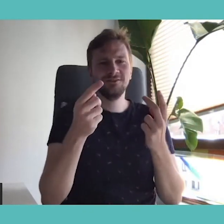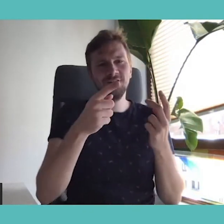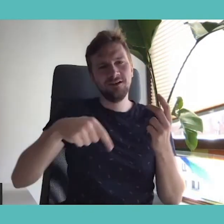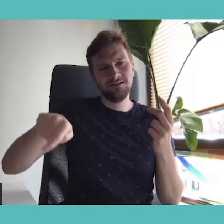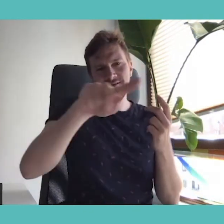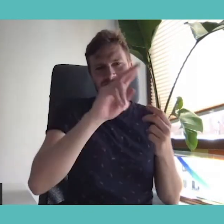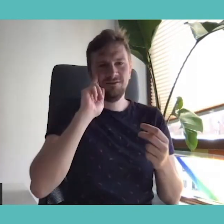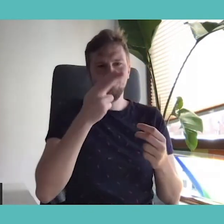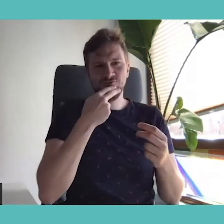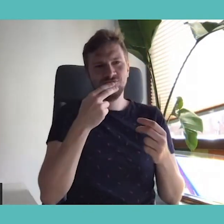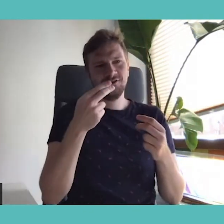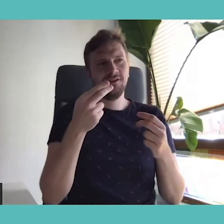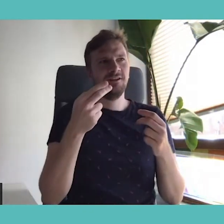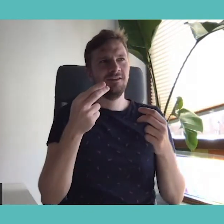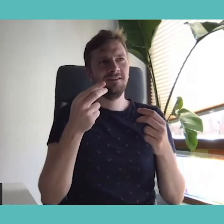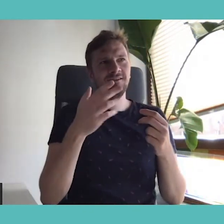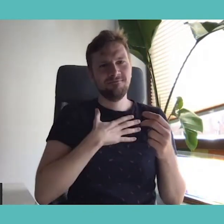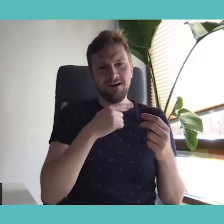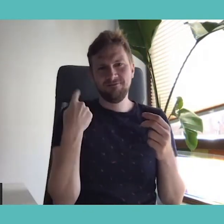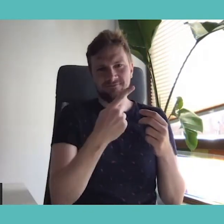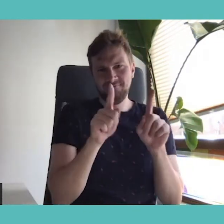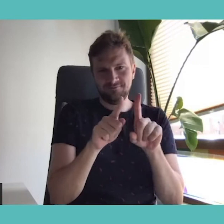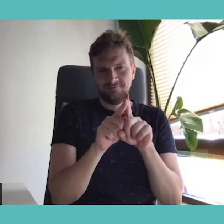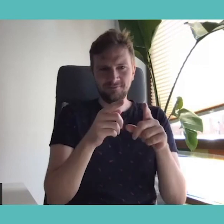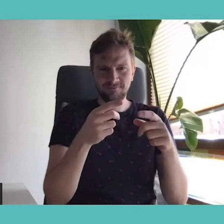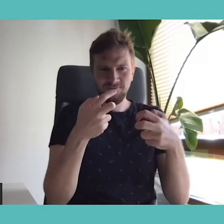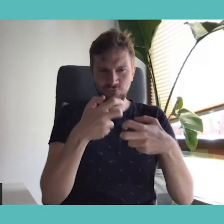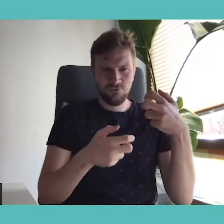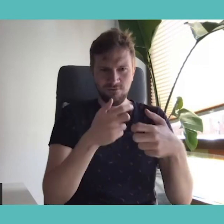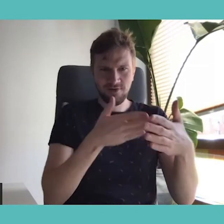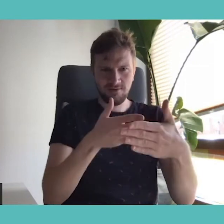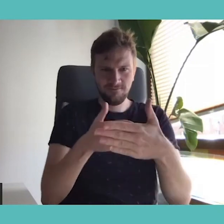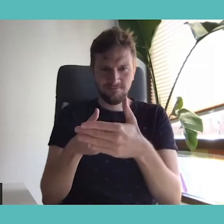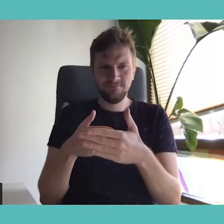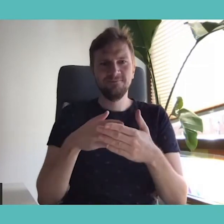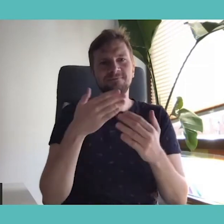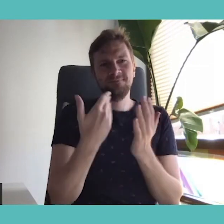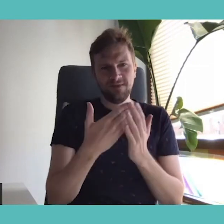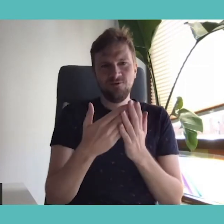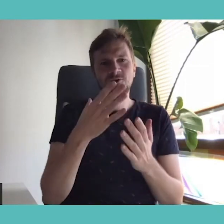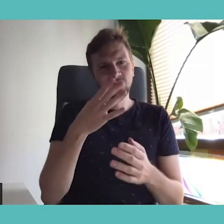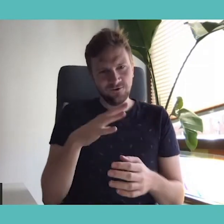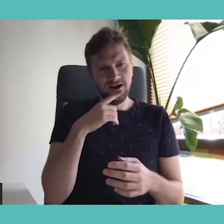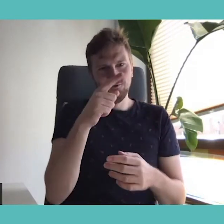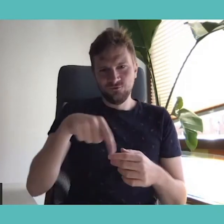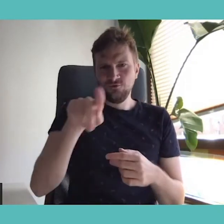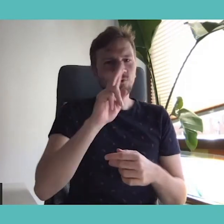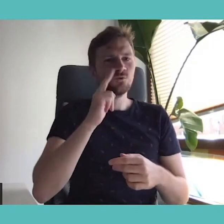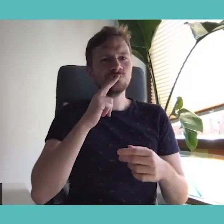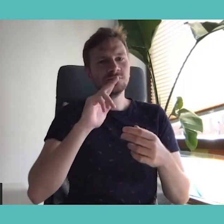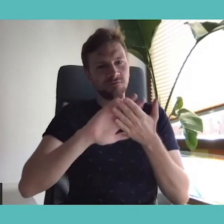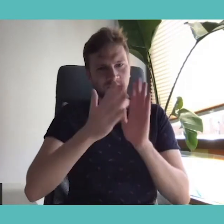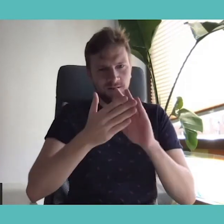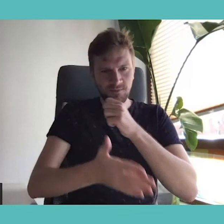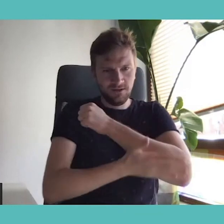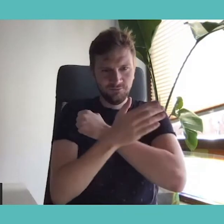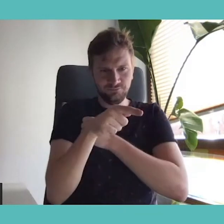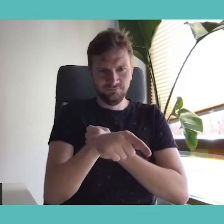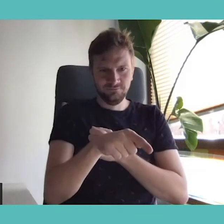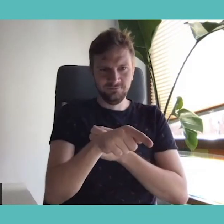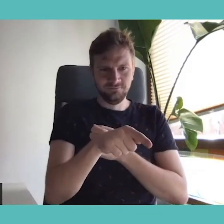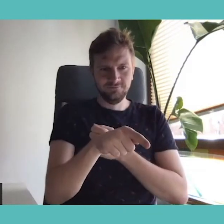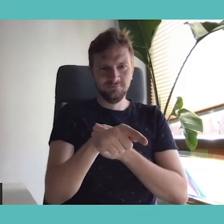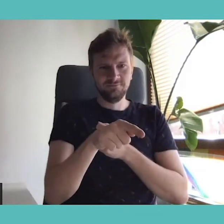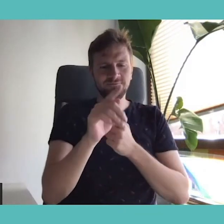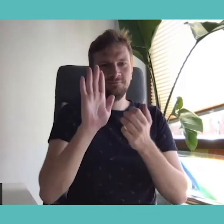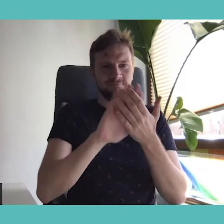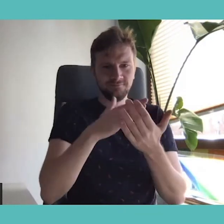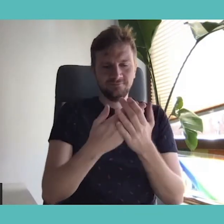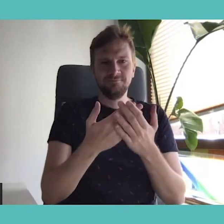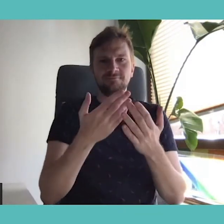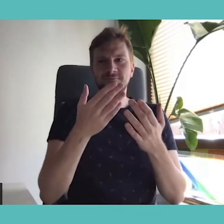Myślę, że ważne jest, aby g/Głusi trafiając na bariery wspierali się wzajemnie.